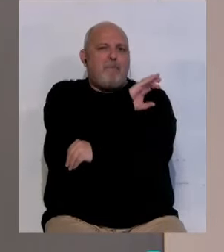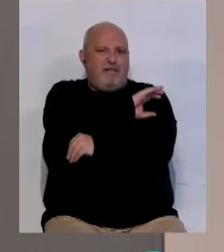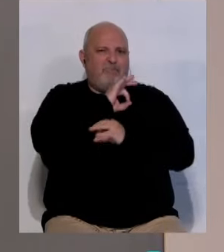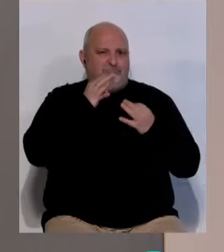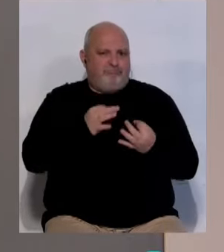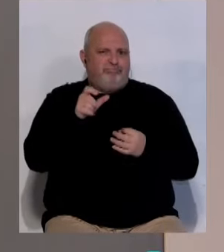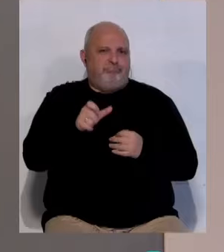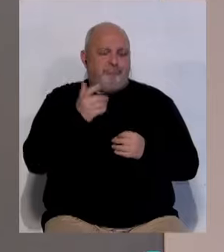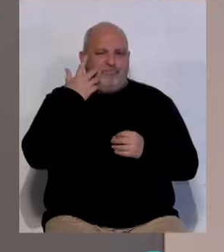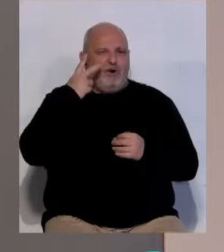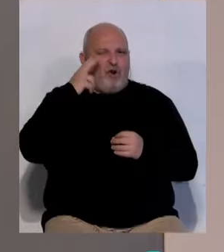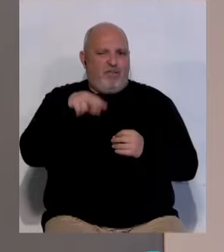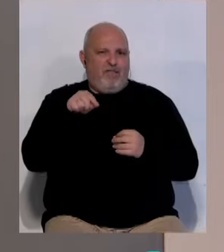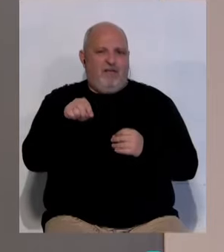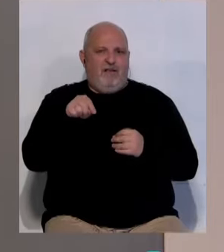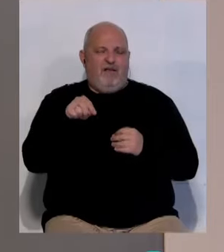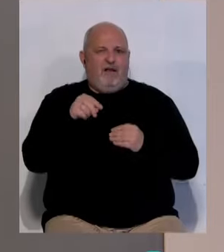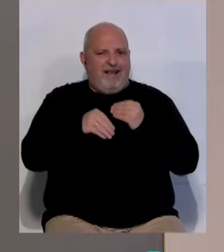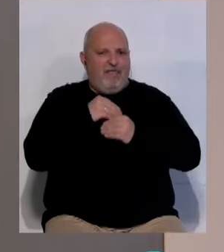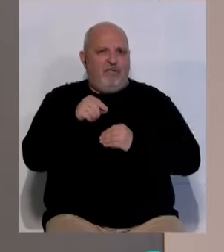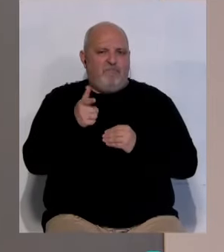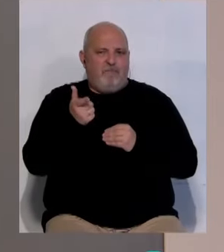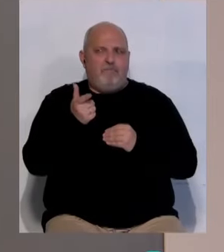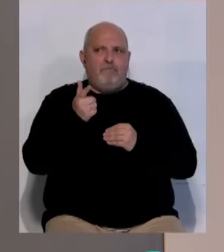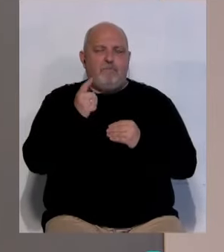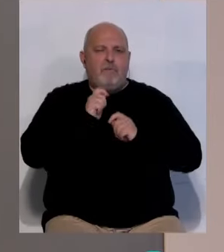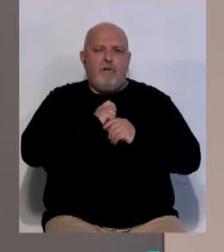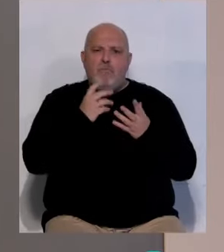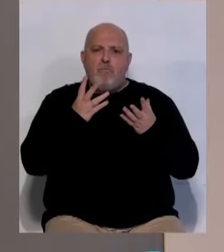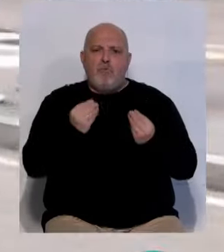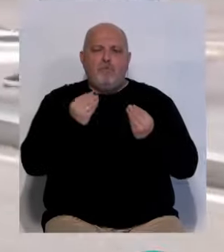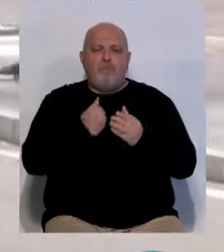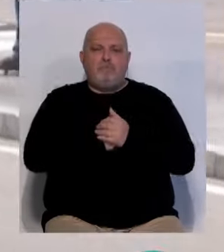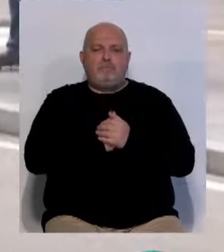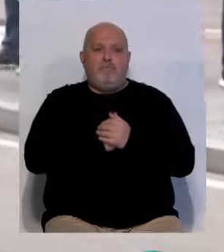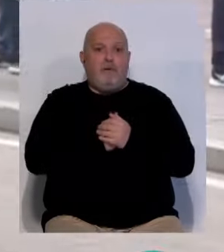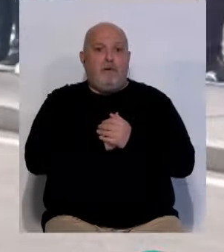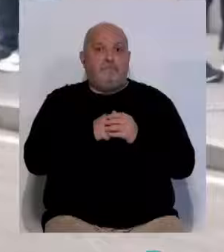y hay que reconocerle que ha estado ahí nos ha dado muchísimo pero futbolísticamente ya nadie